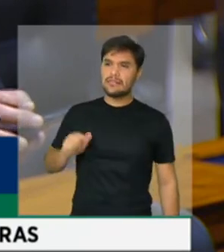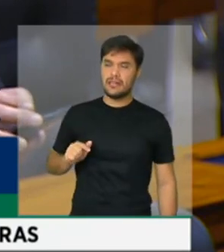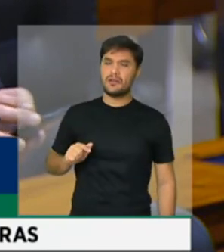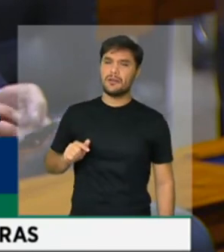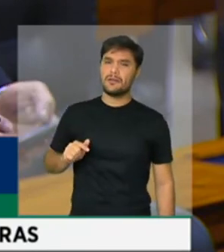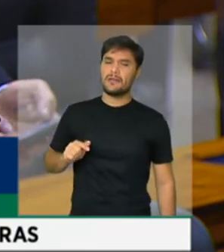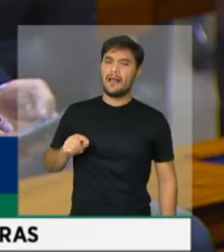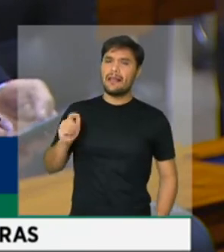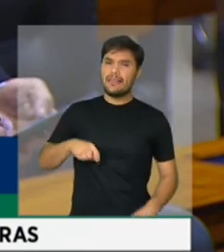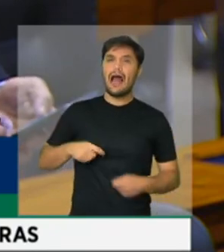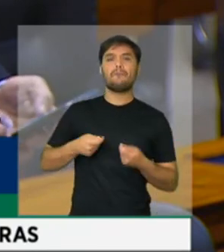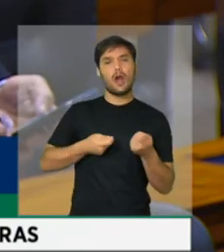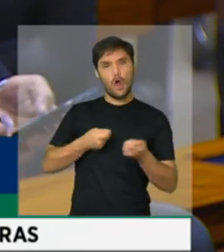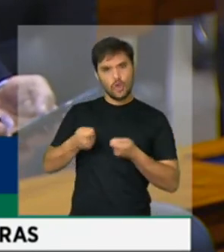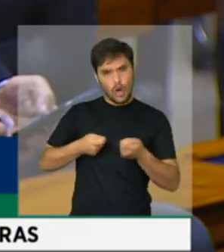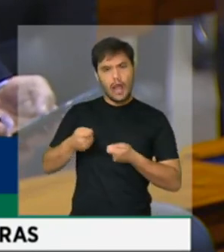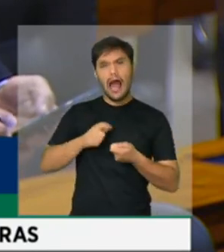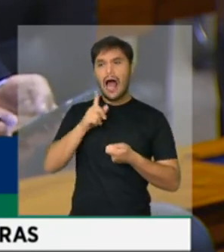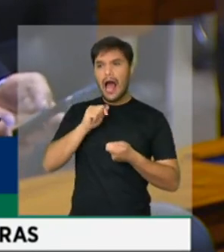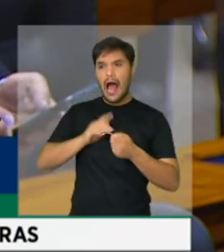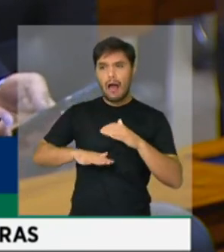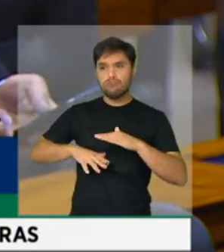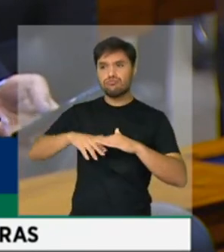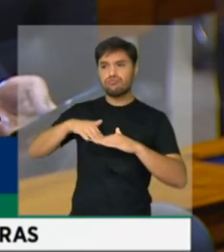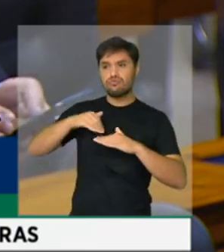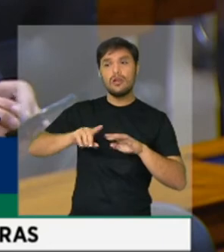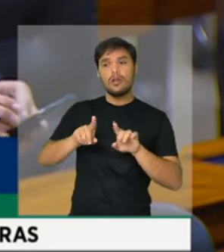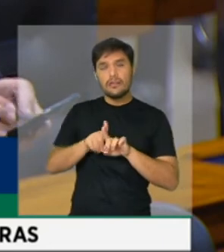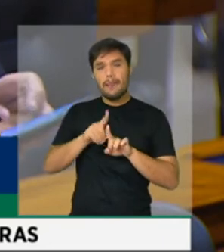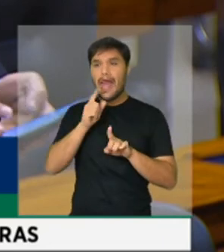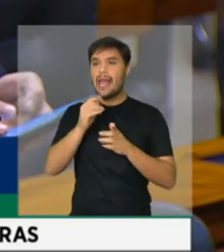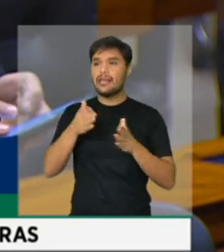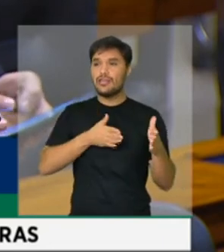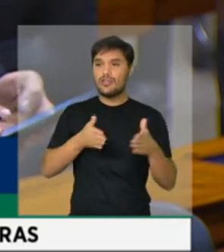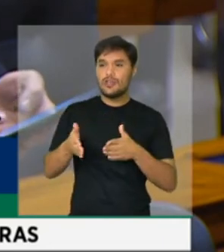FALANDO QUE O POVO BRASILEIRO POSSA TER CONTROLE SOBRE OS RESERVATÓRIOS, SOBRE A VAZÃO DOS RIOS. NÓS ESTAMOS FALANDO